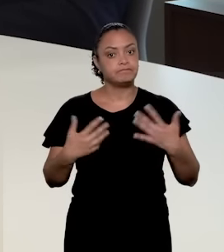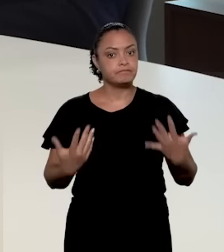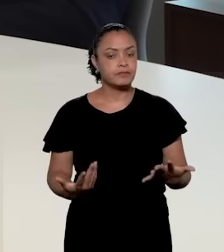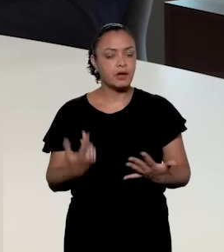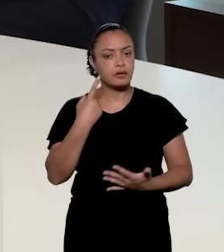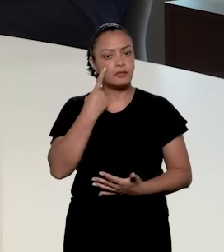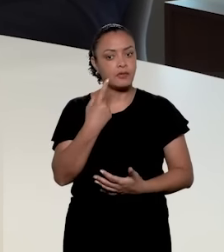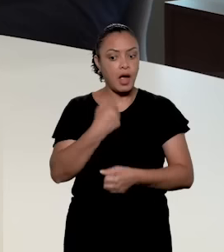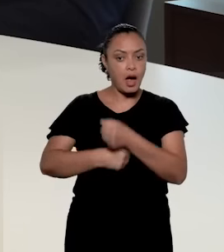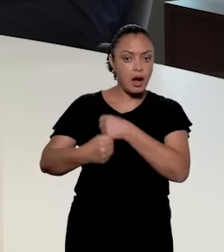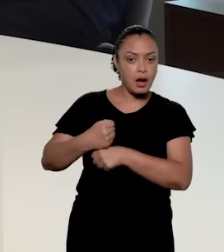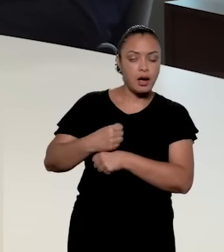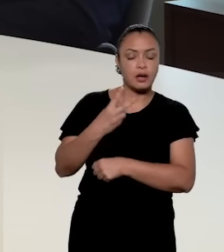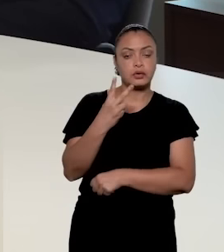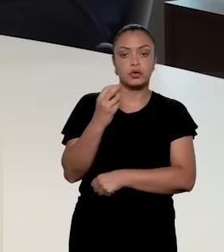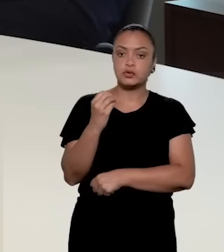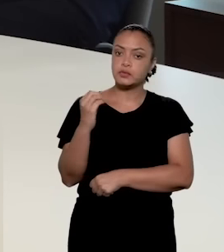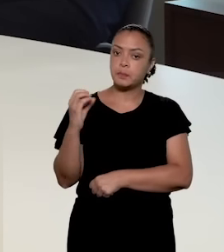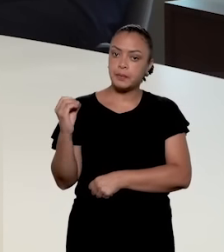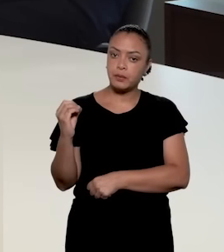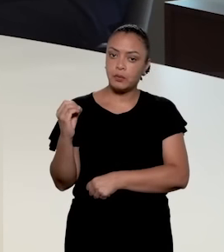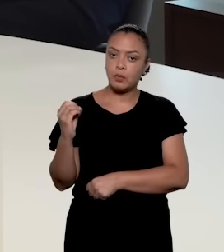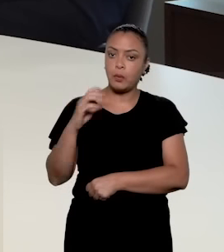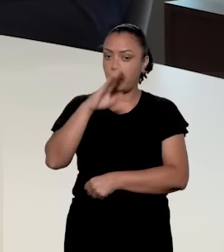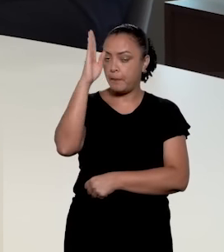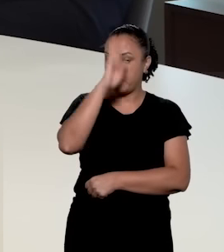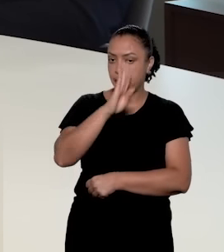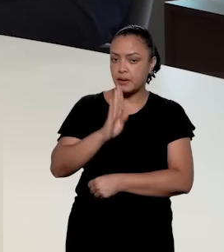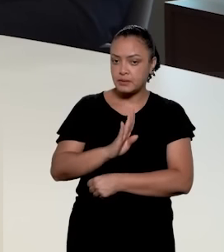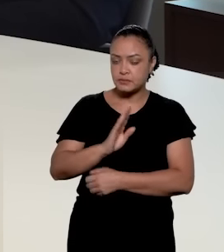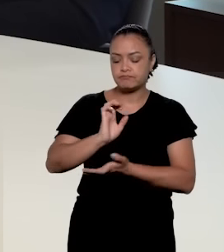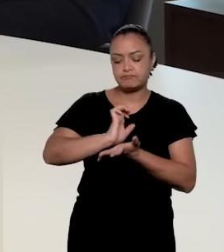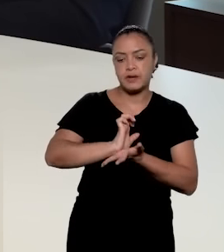imagina só, no ano de 2000, o Brasil exportou US$ 20 bilhões do agronegócio, US$ 20 bilhões!